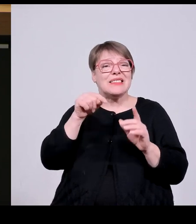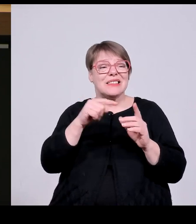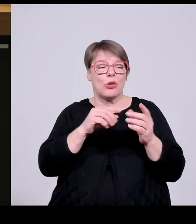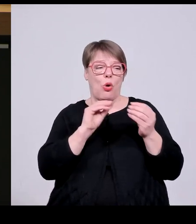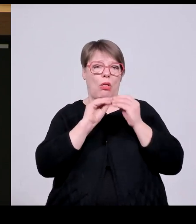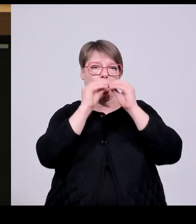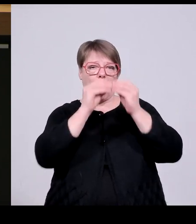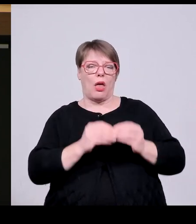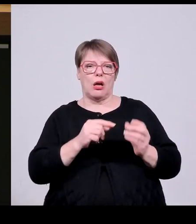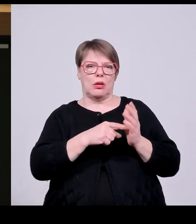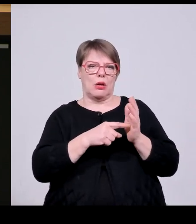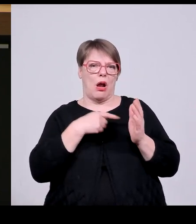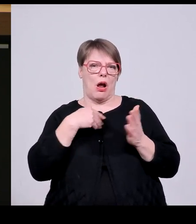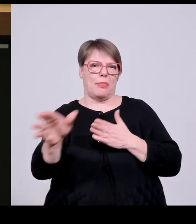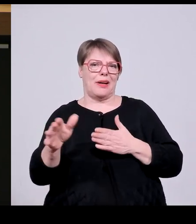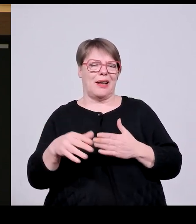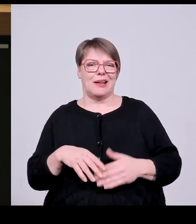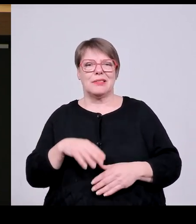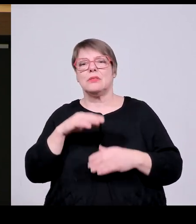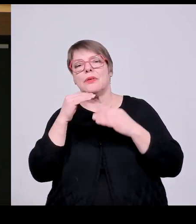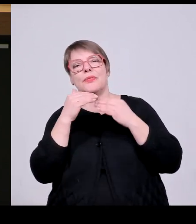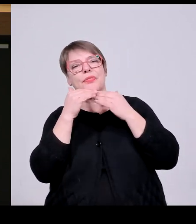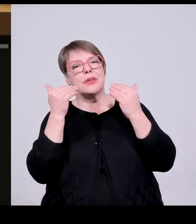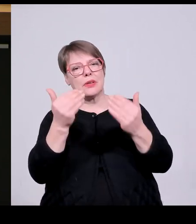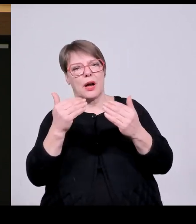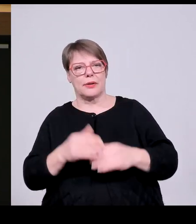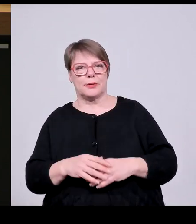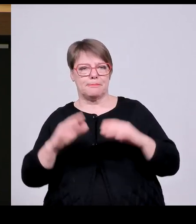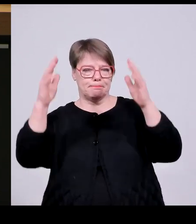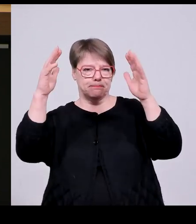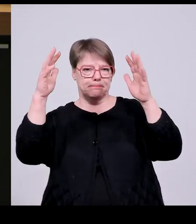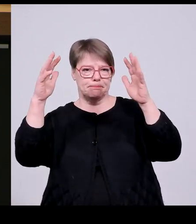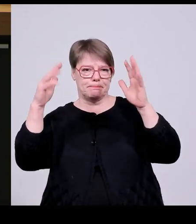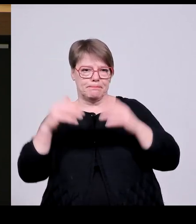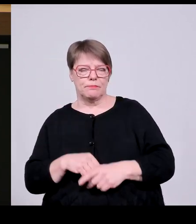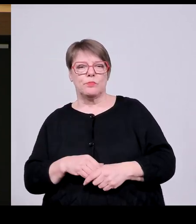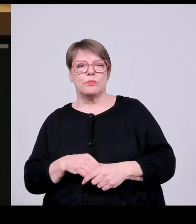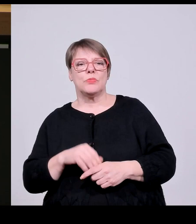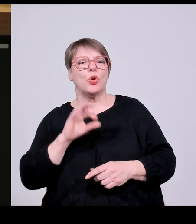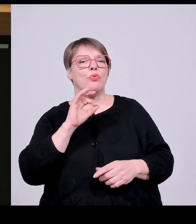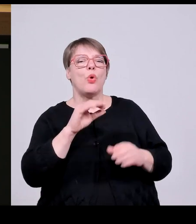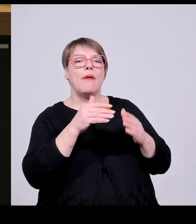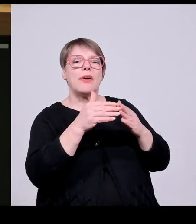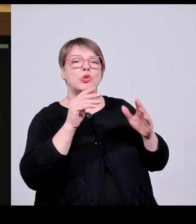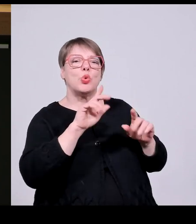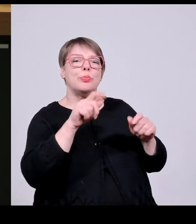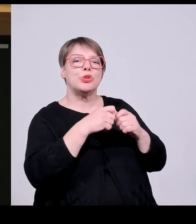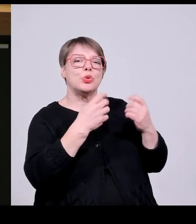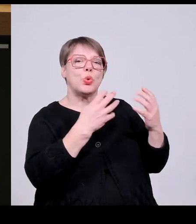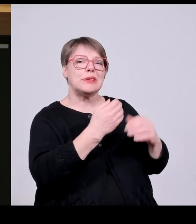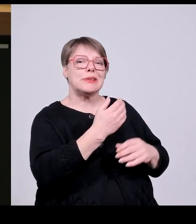der Mieterbeiräte. Endlich bekommen die Mieterinnen die Auskunfts- und Anhörungsrechte, die sie brauchen, um auf Augenhöhe mit